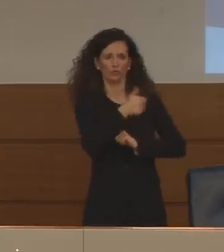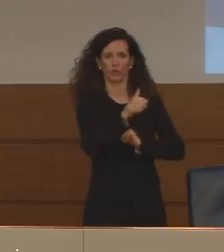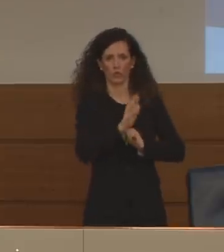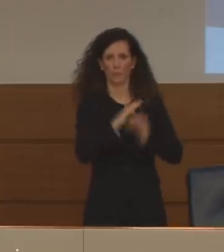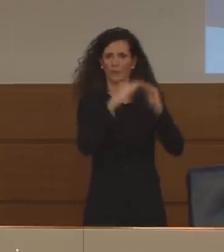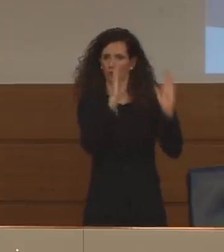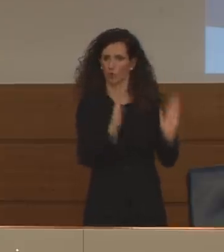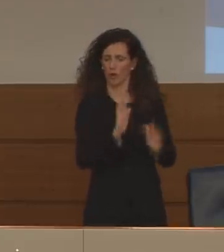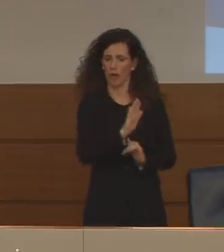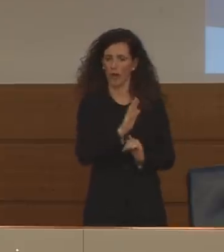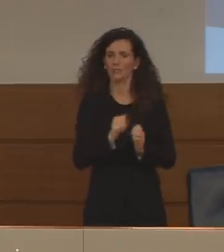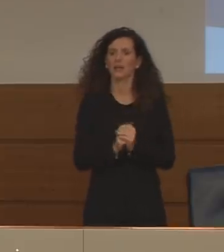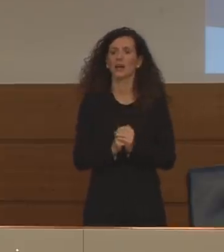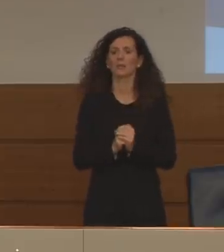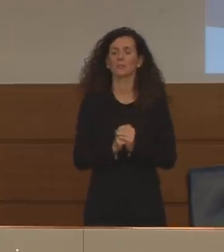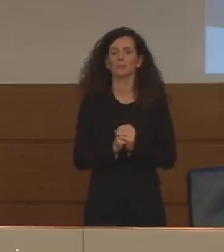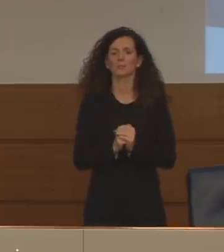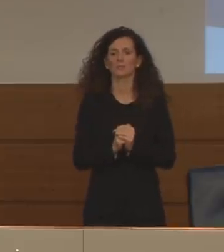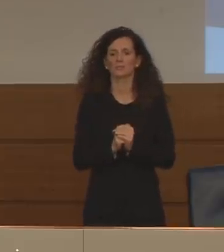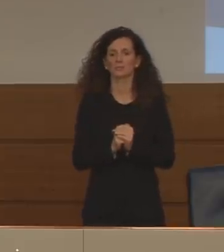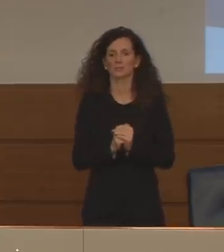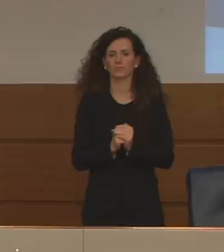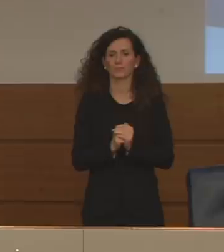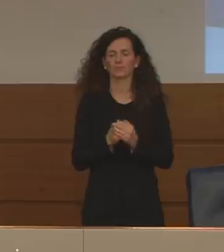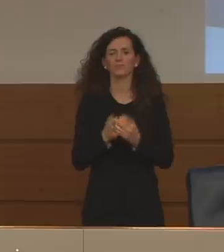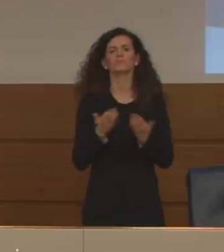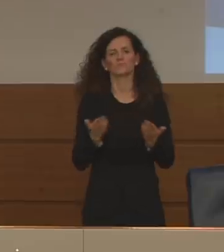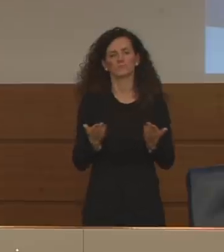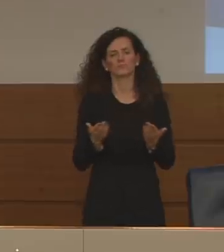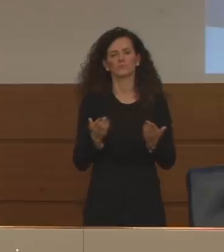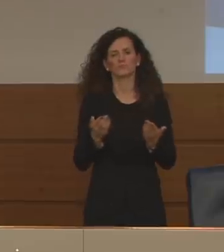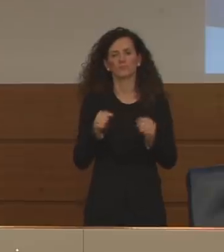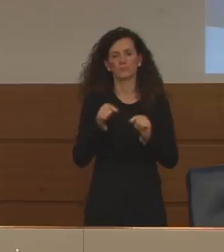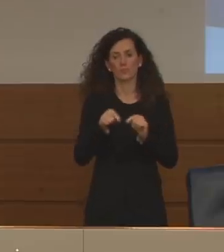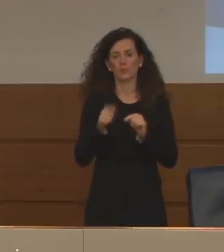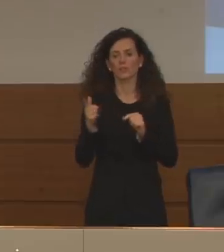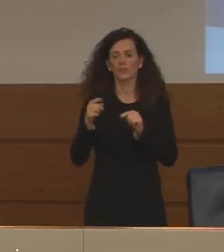quindi rientra nel caso dello stato di necessità.